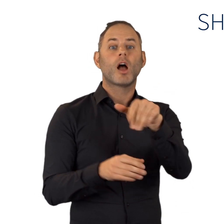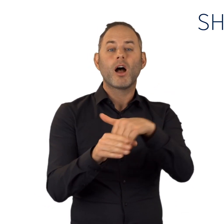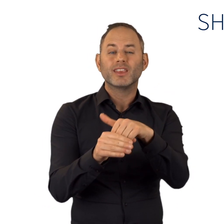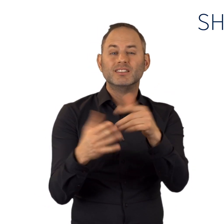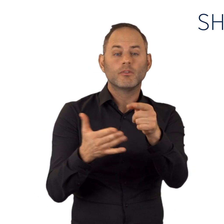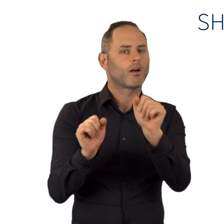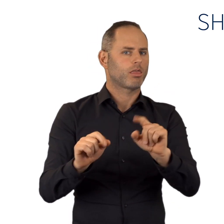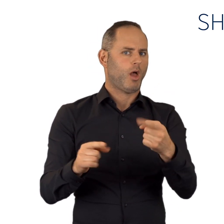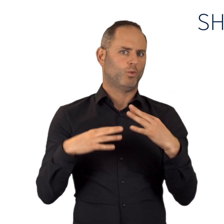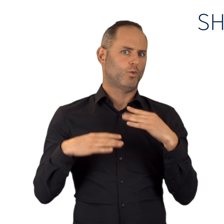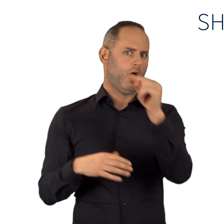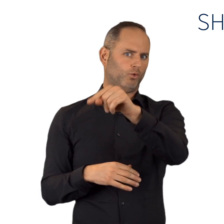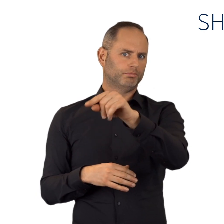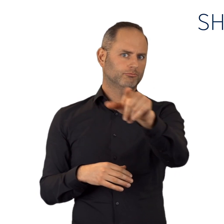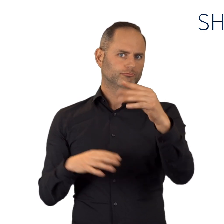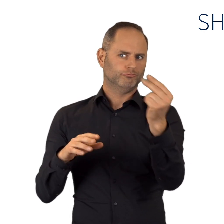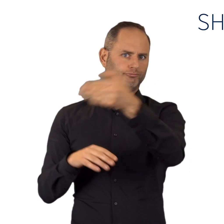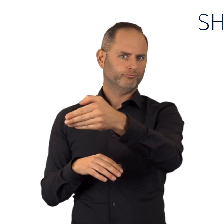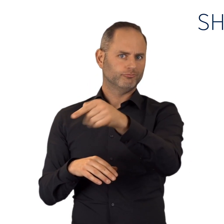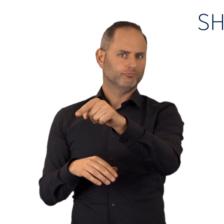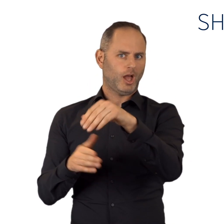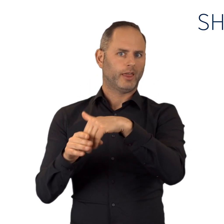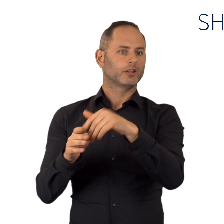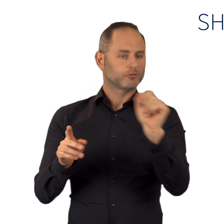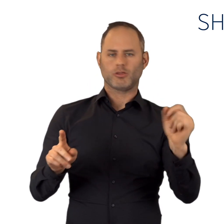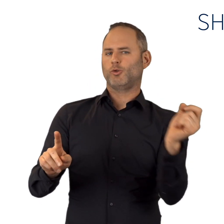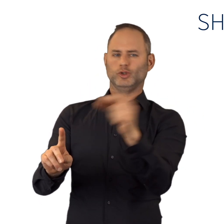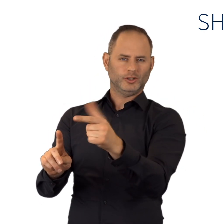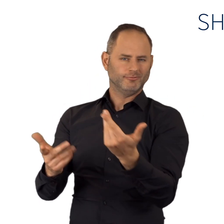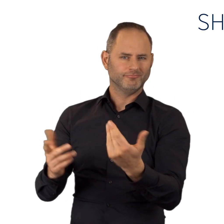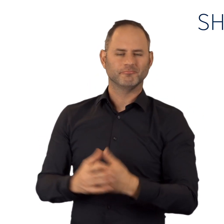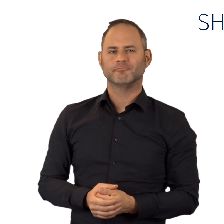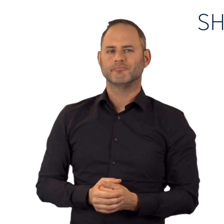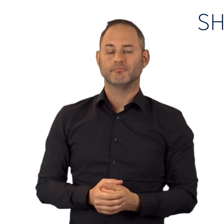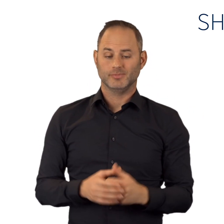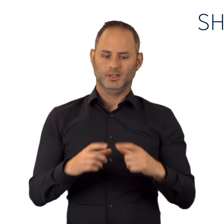Das kann auch eine Urlaubsadresse sein.